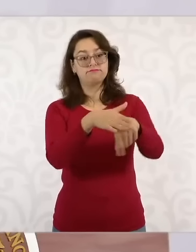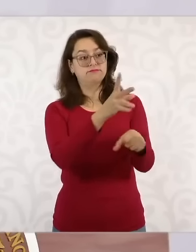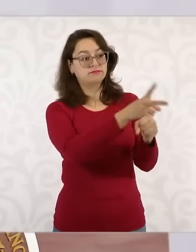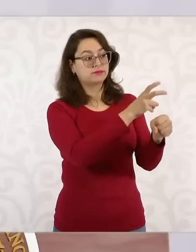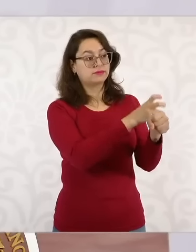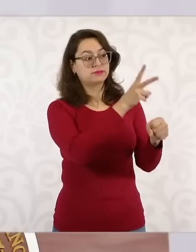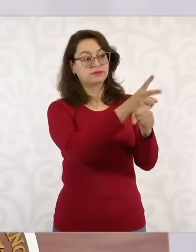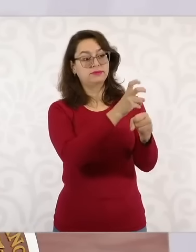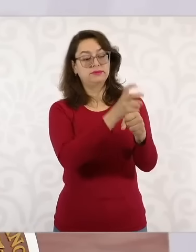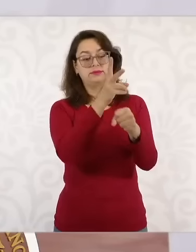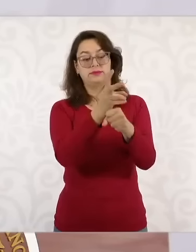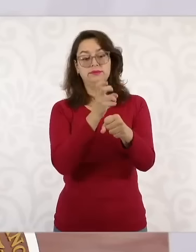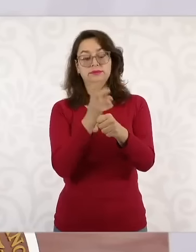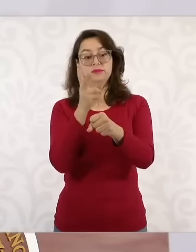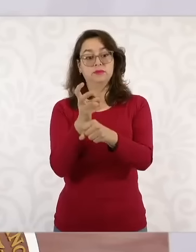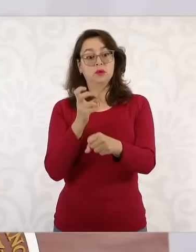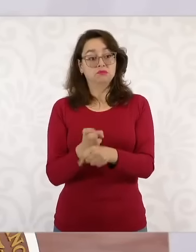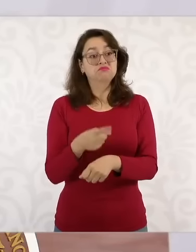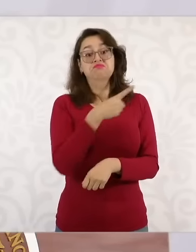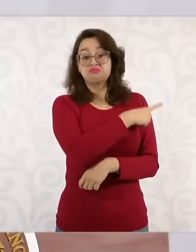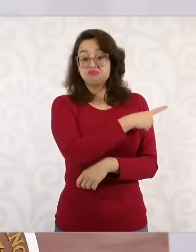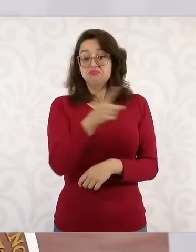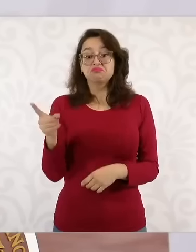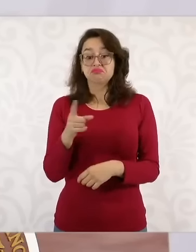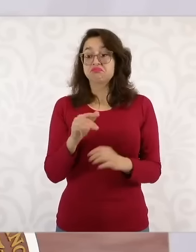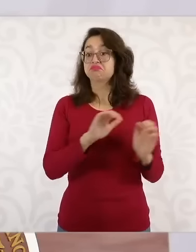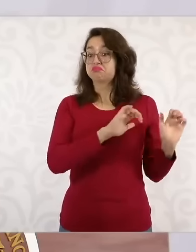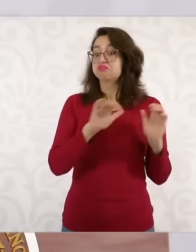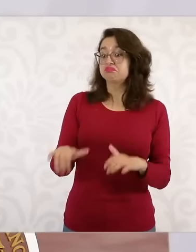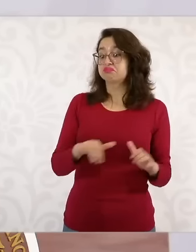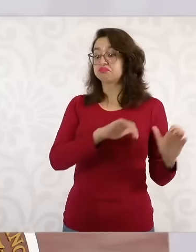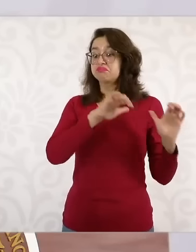la secretaría y que la verdad tuvo una gran gran respuesta por parte del sector privado,